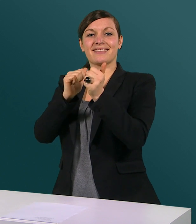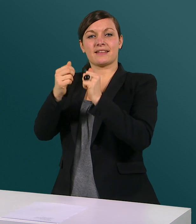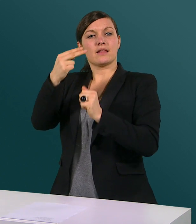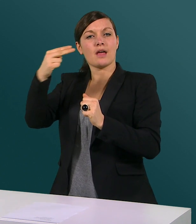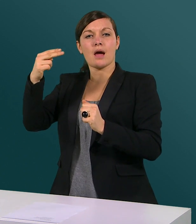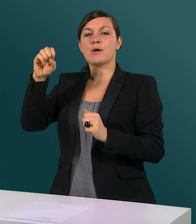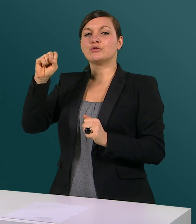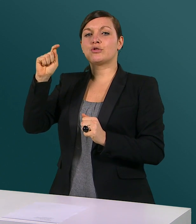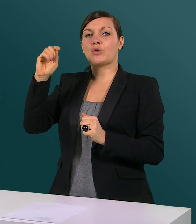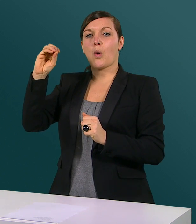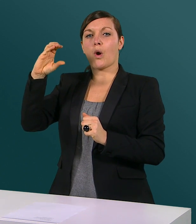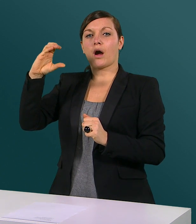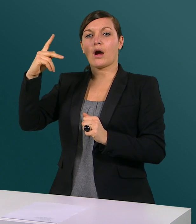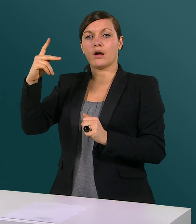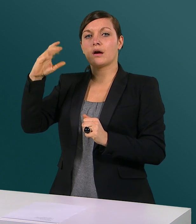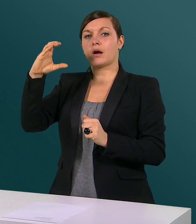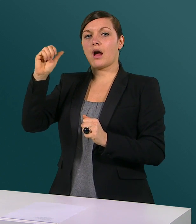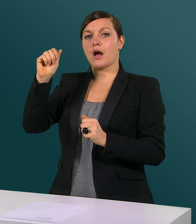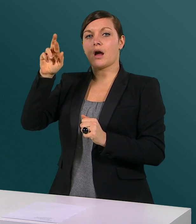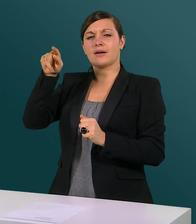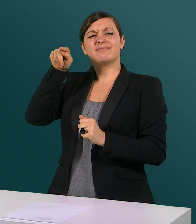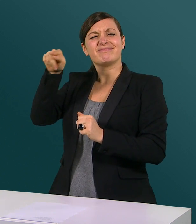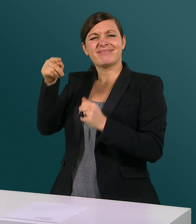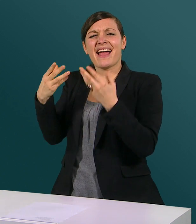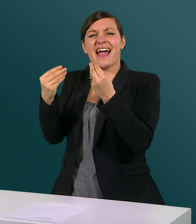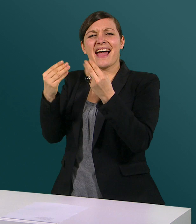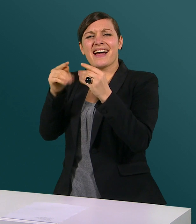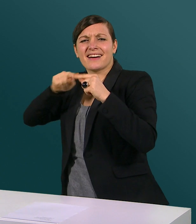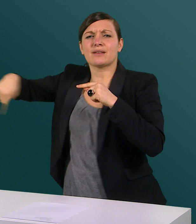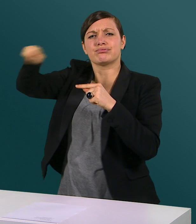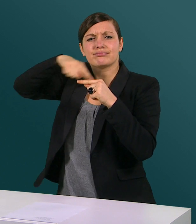Stockcar Rennen viele Runden gedreht.